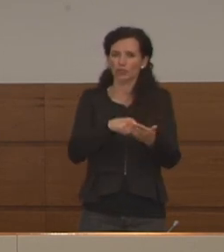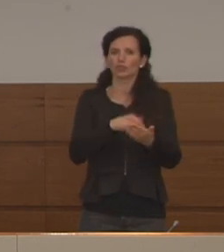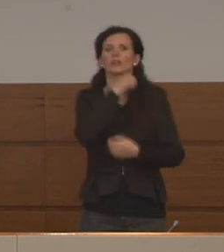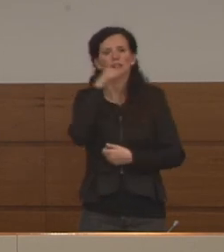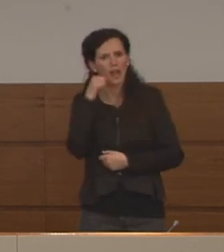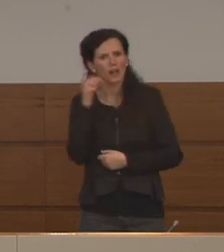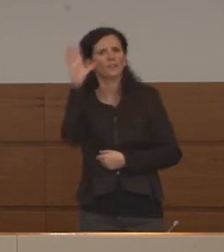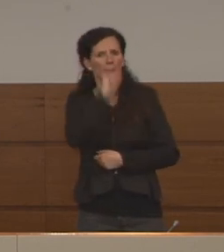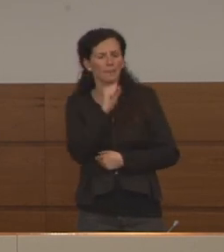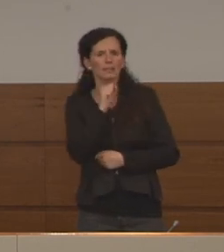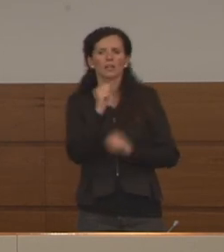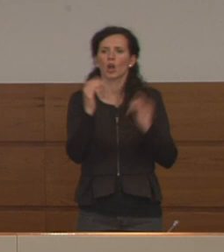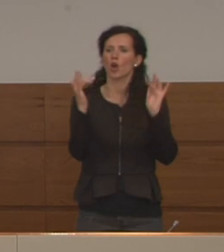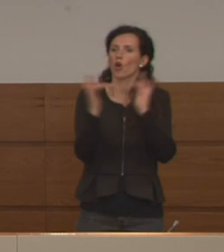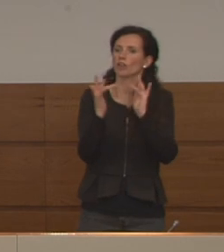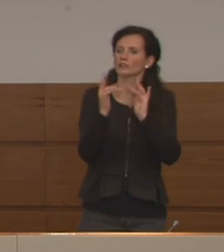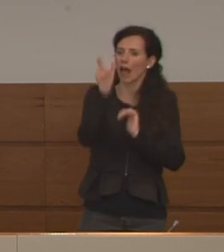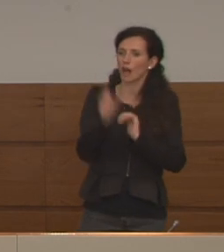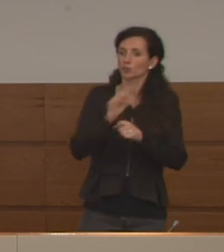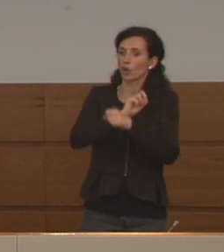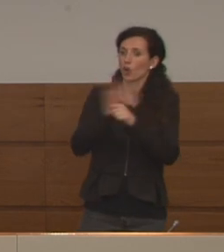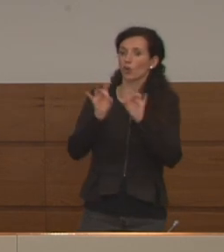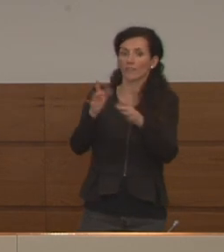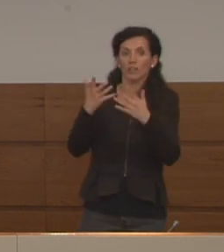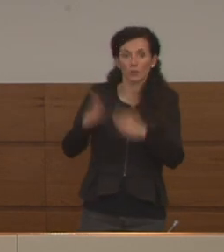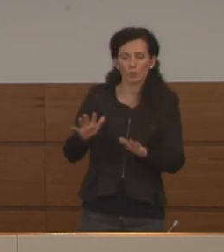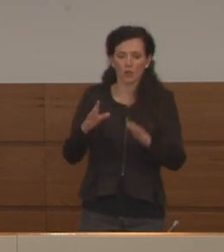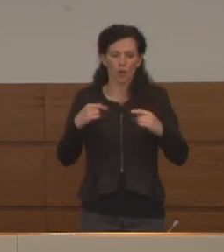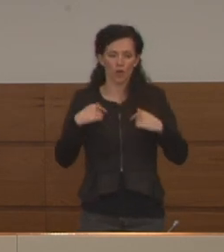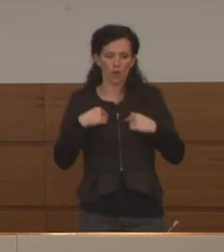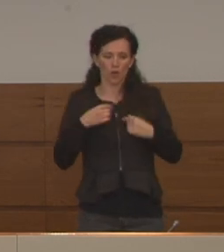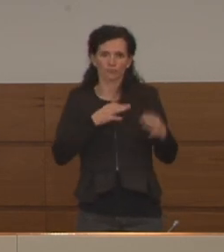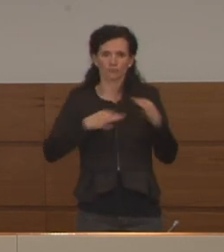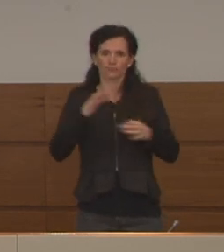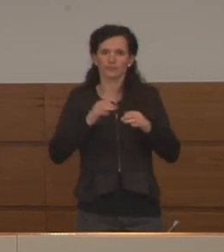immunità, ma anche su quelli che testano negativi